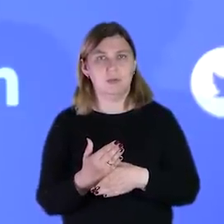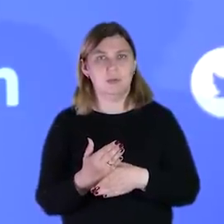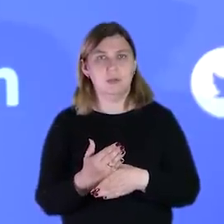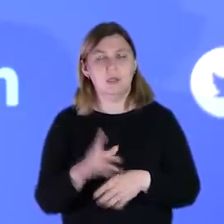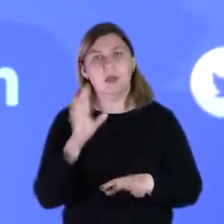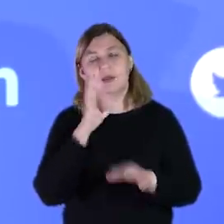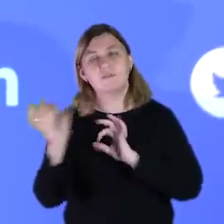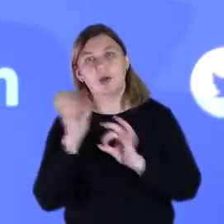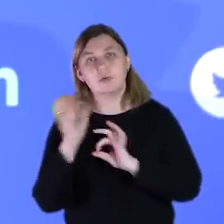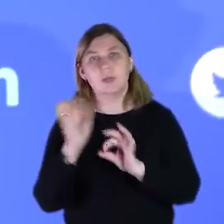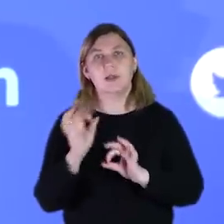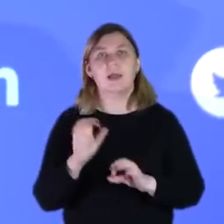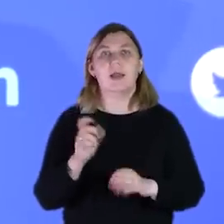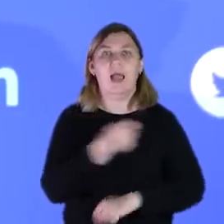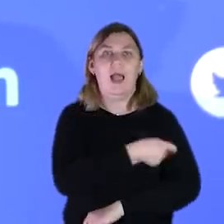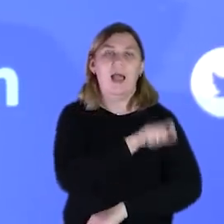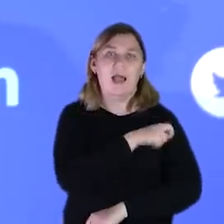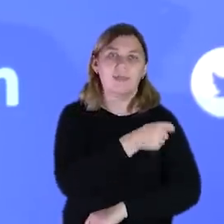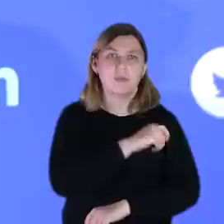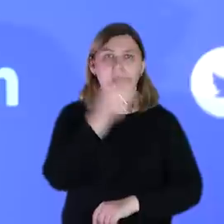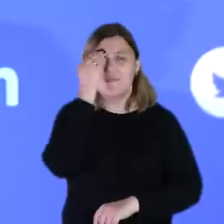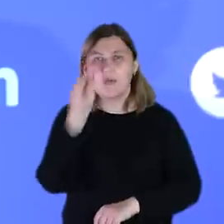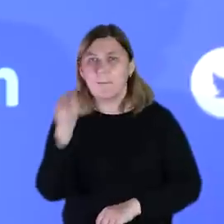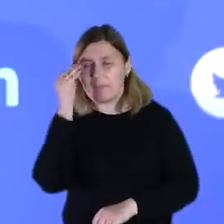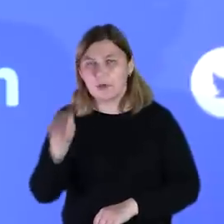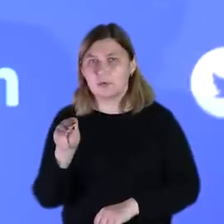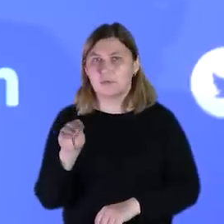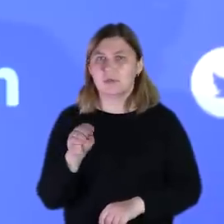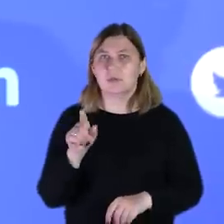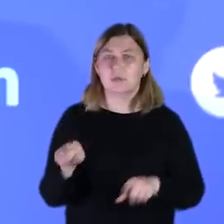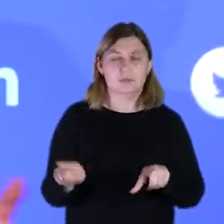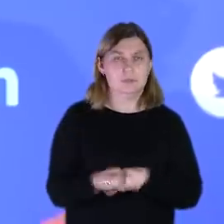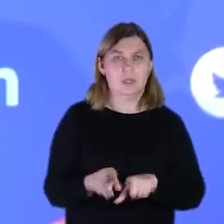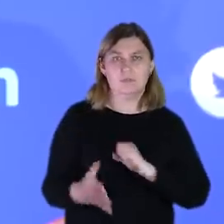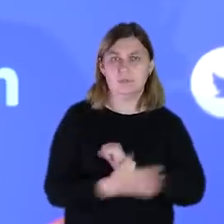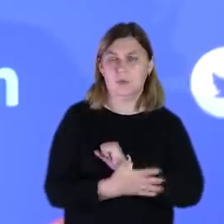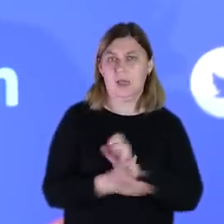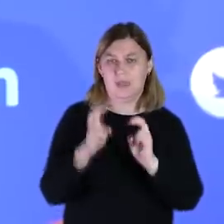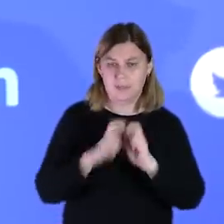źródeł informacji, czyli agentów czy też informatorów. Na podstawie analizy tego materiału